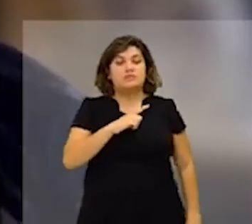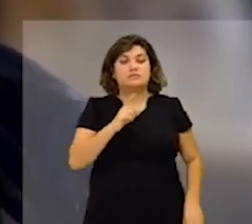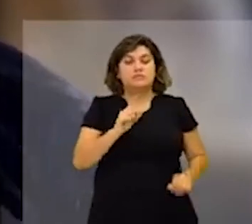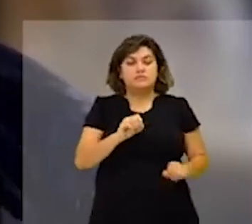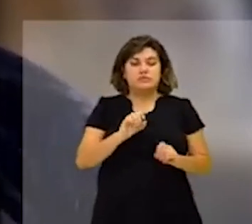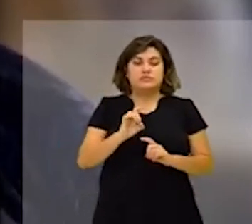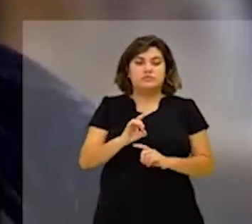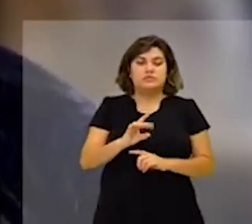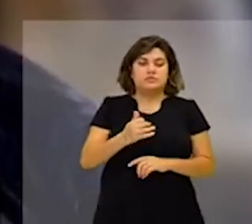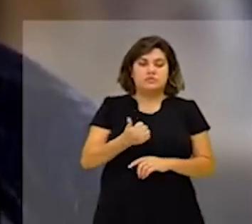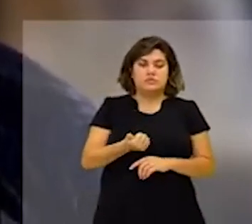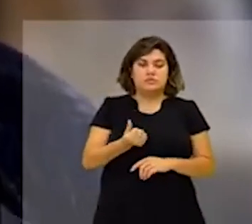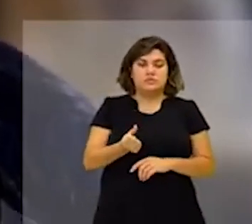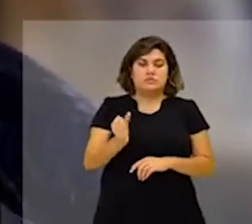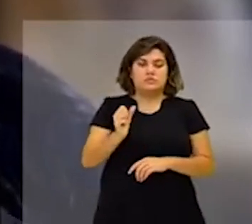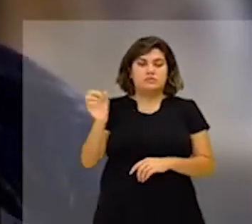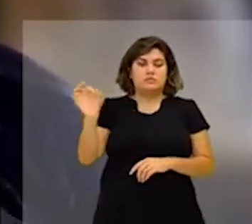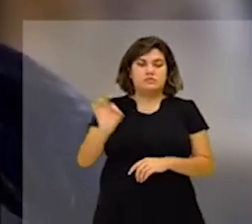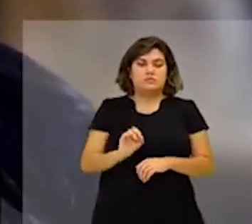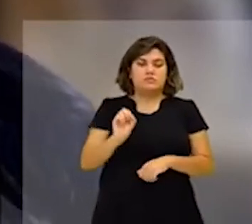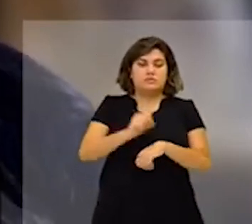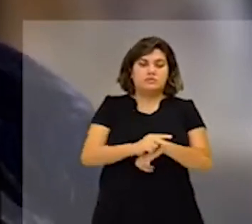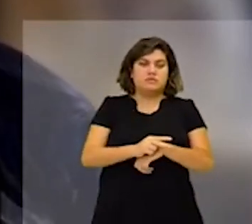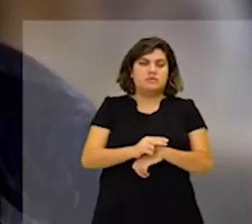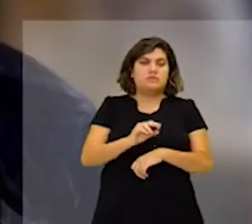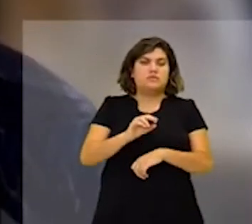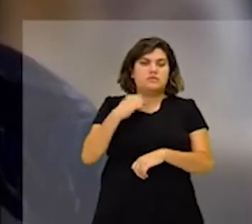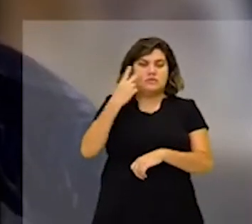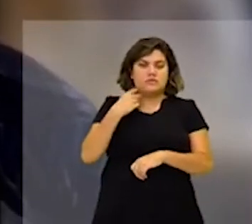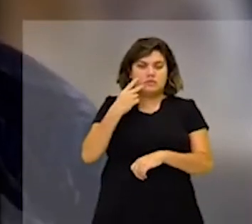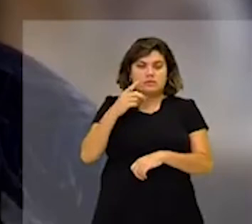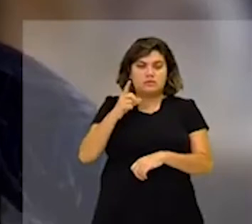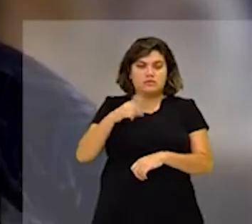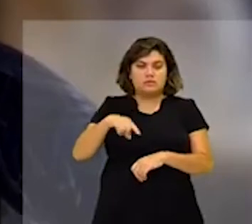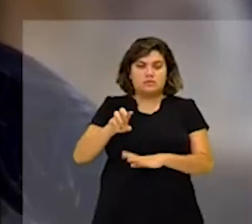por cento das vagas de vereadores e no Congresso Nacional representa apenas quinze por cento dos